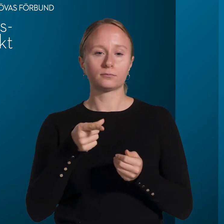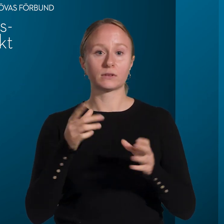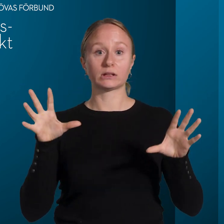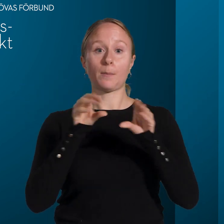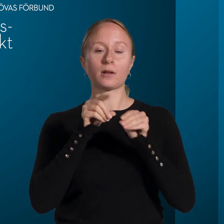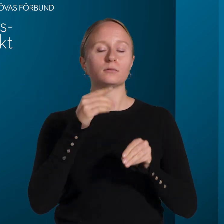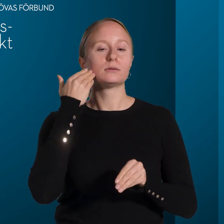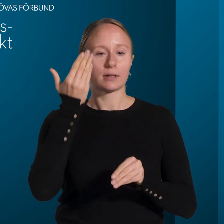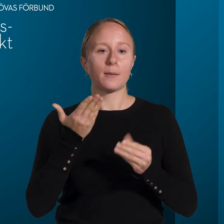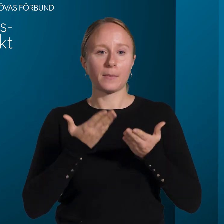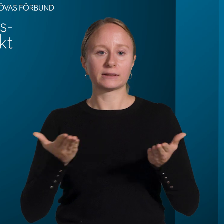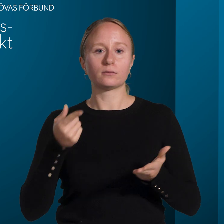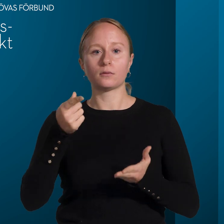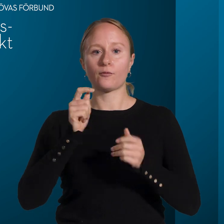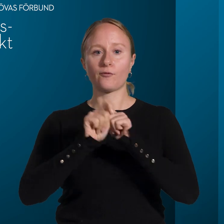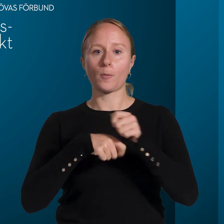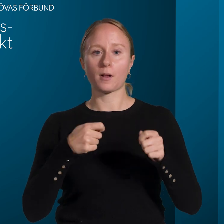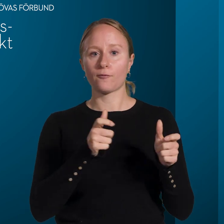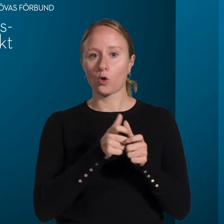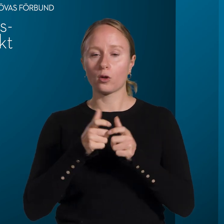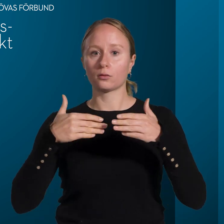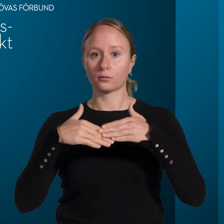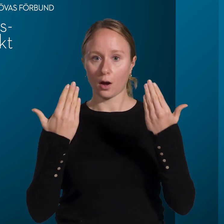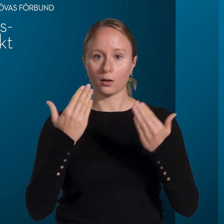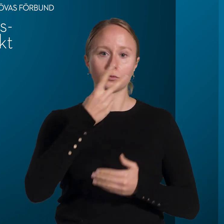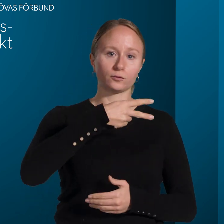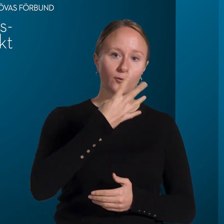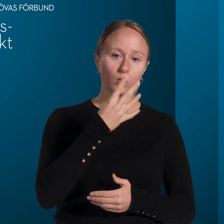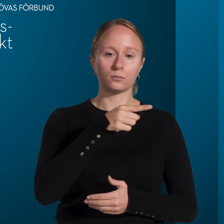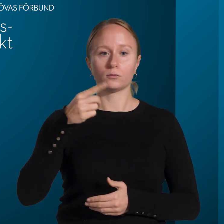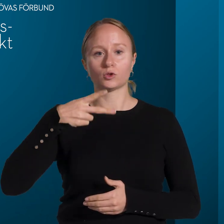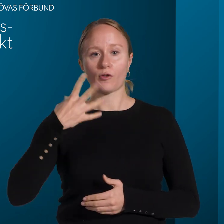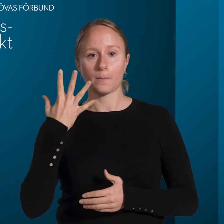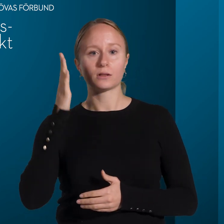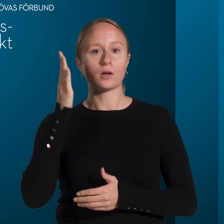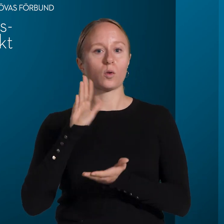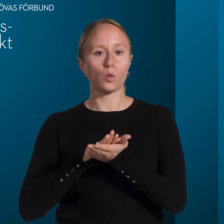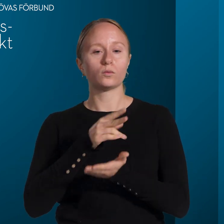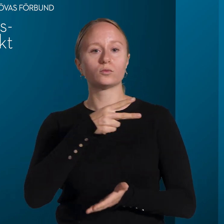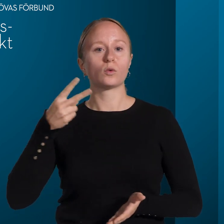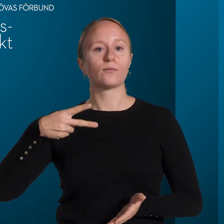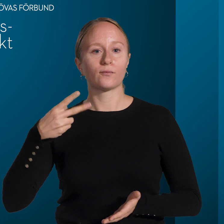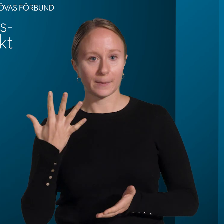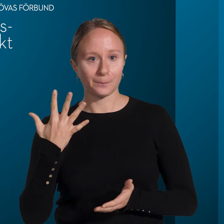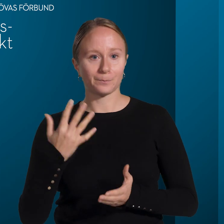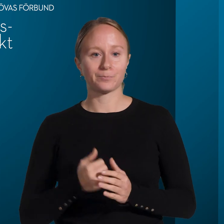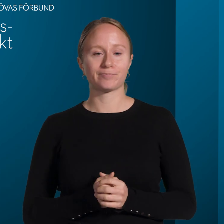och sammandraget presenteras på förbundets föreningsdagar 24–25 januari 2025.